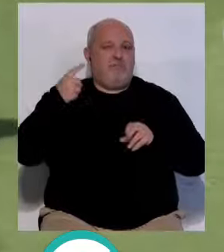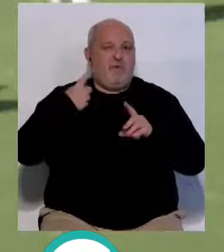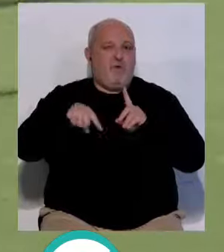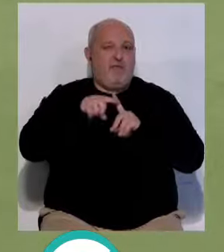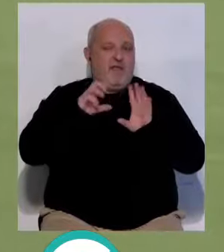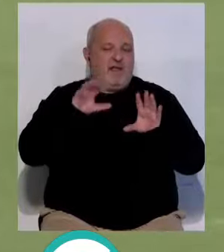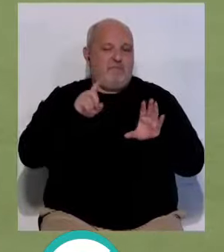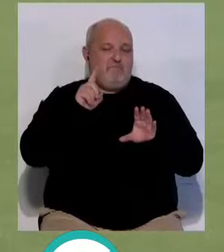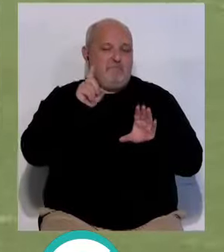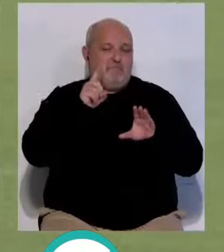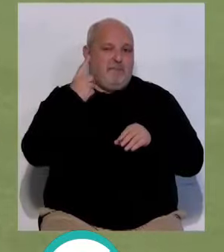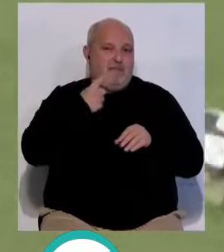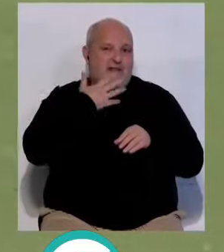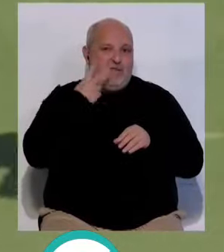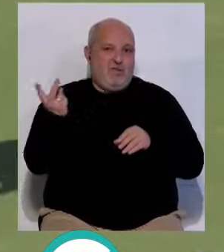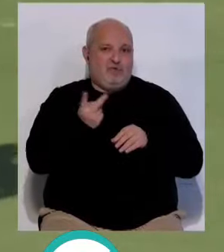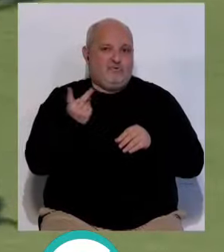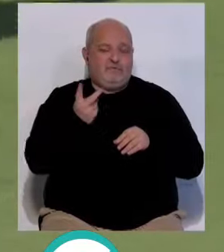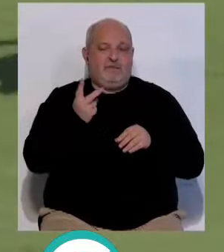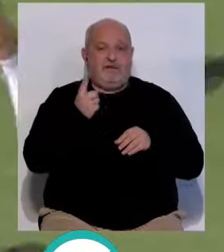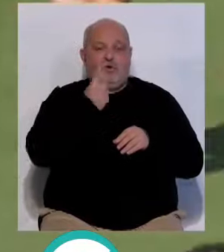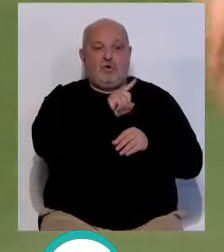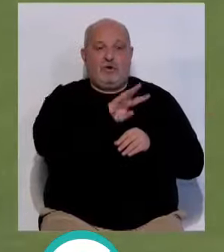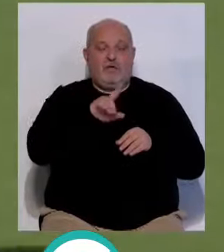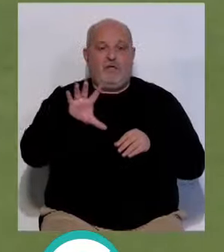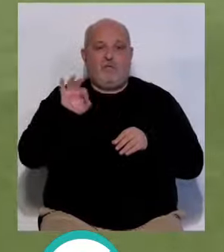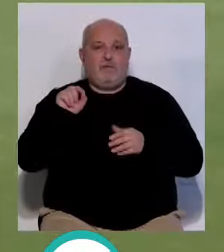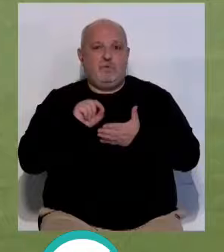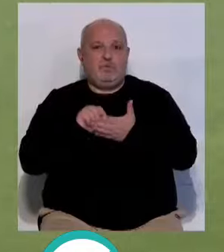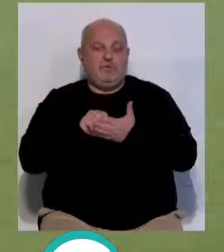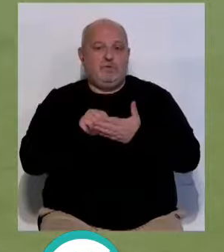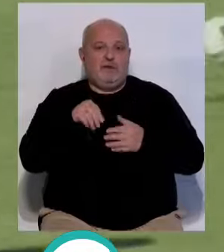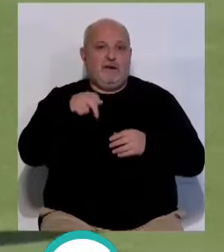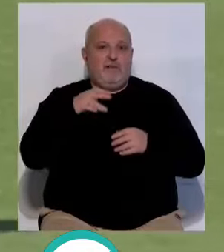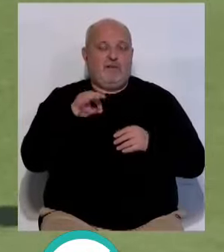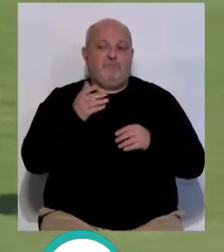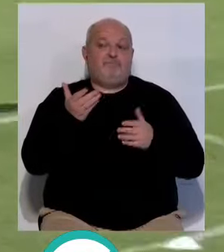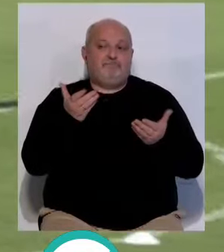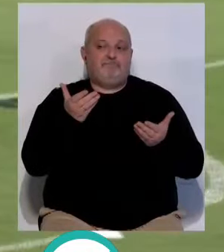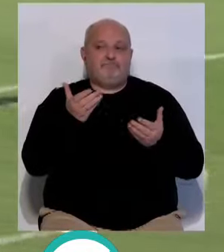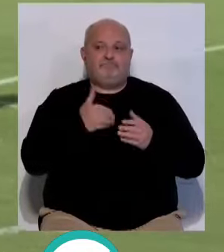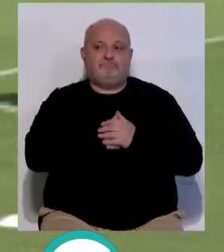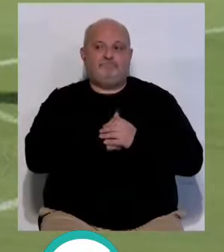es que veamos que uno en la liga este año lleva 14 minutos y el otro 50 Enton es que no es una cosa